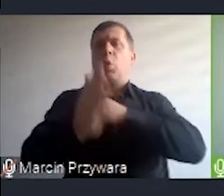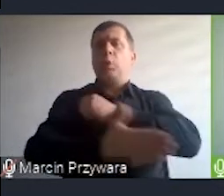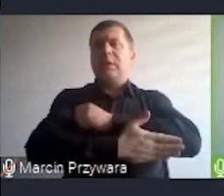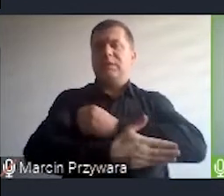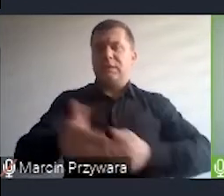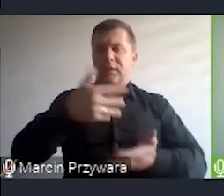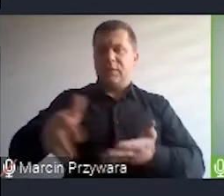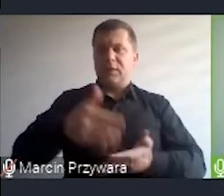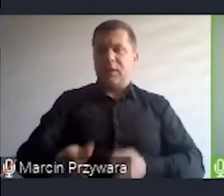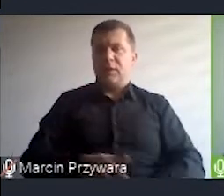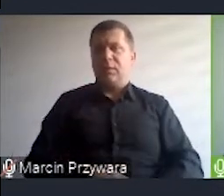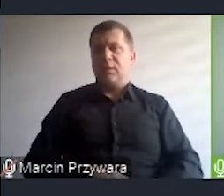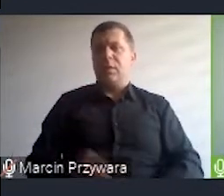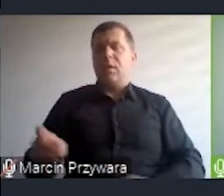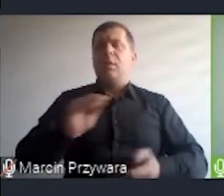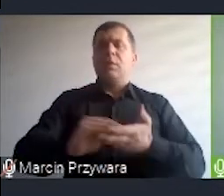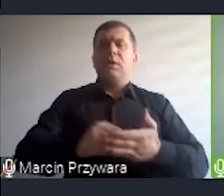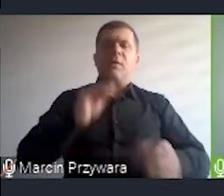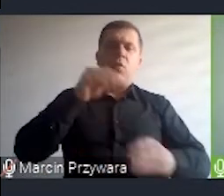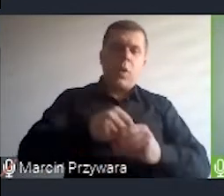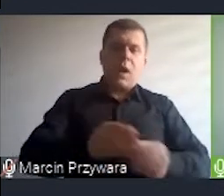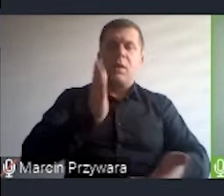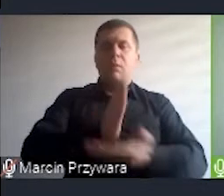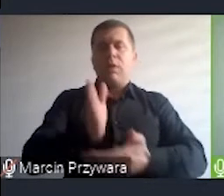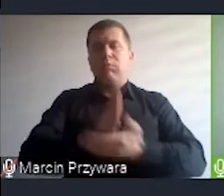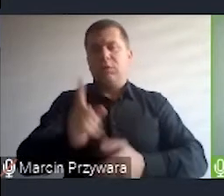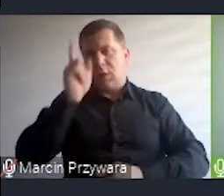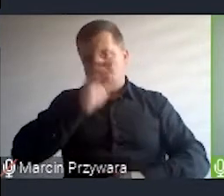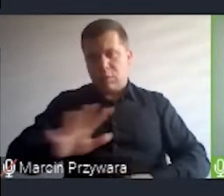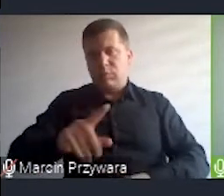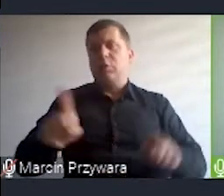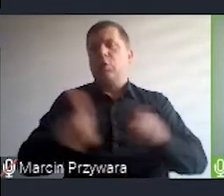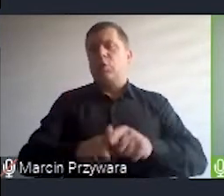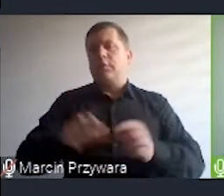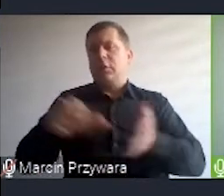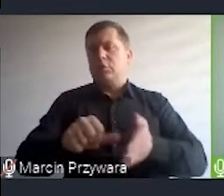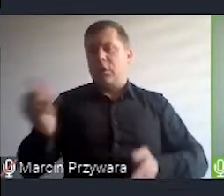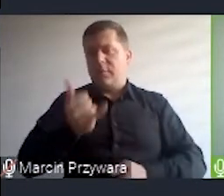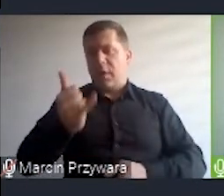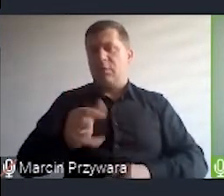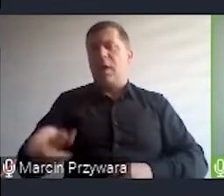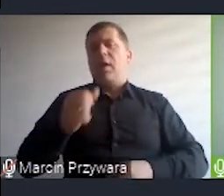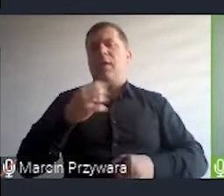Tam się uzasadnia wkład, pomoc publiczną, ale również środki trwałe i wartości niematerialne i prawne.